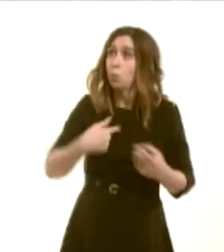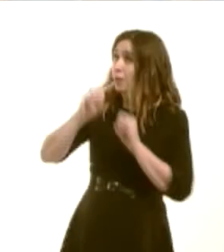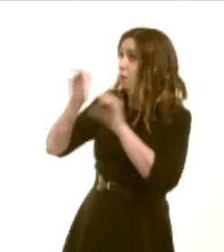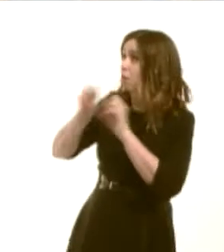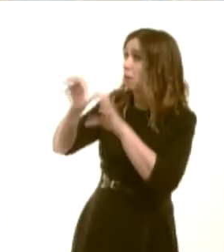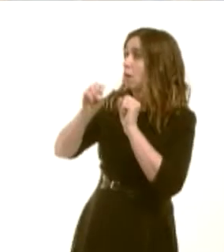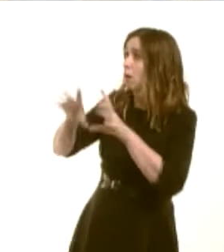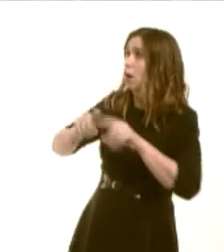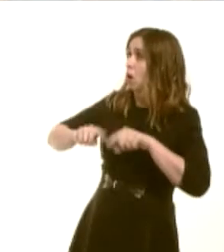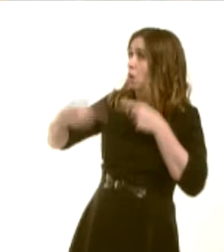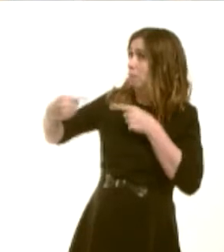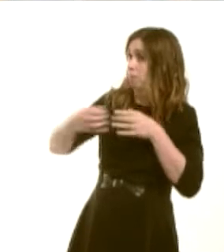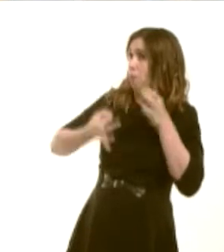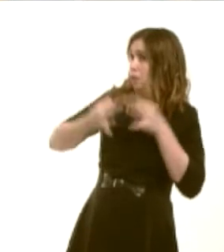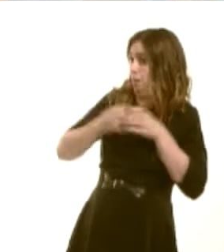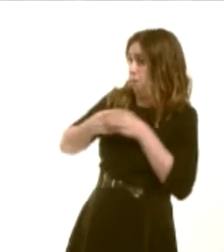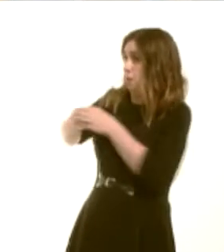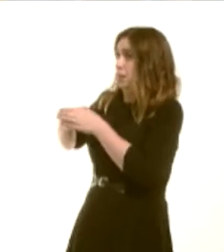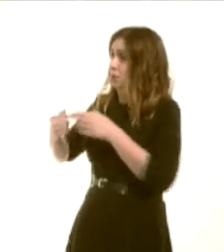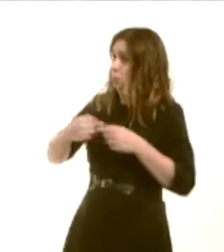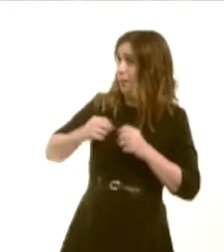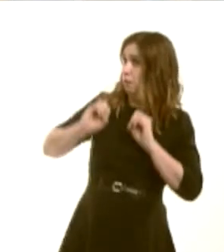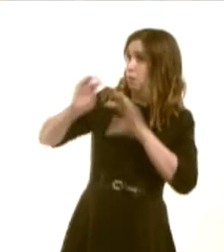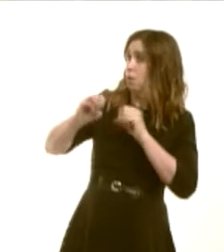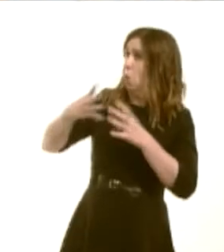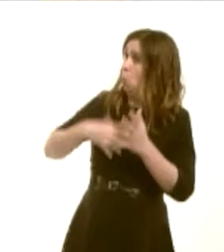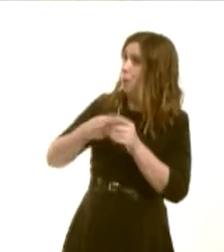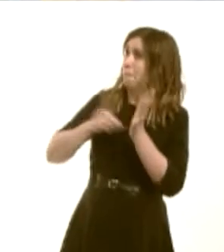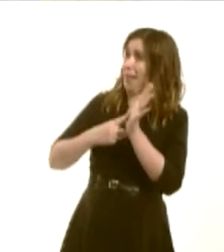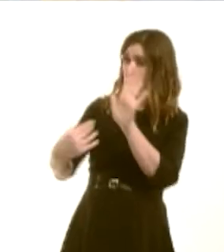rydych chi newydd ei ddweud. A wnewch chi, felly, wrando arnyn nhw a gwrando ar nifer